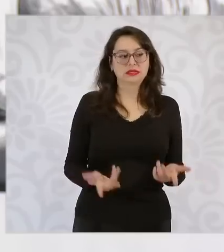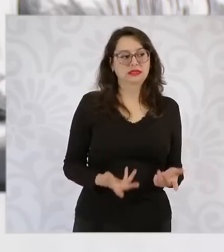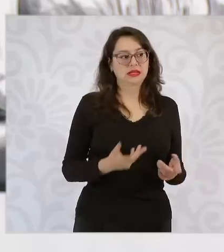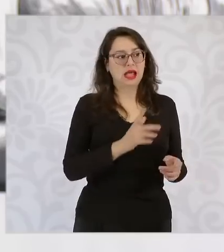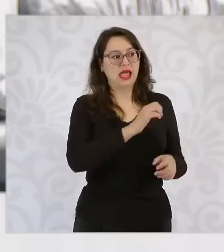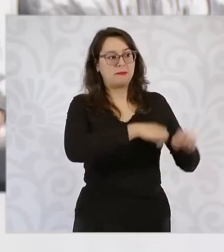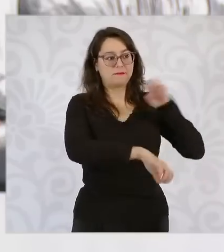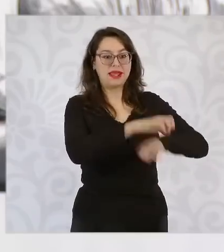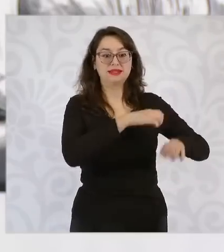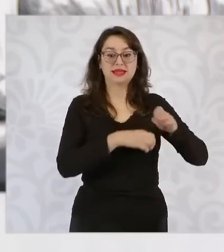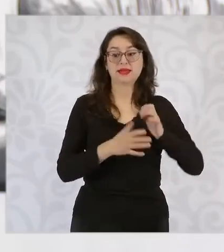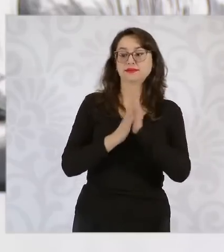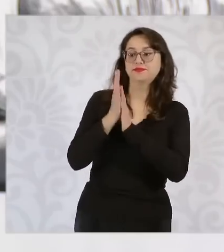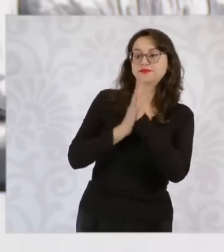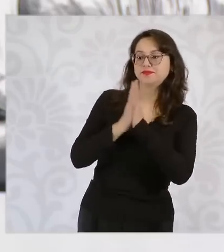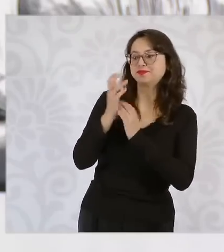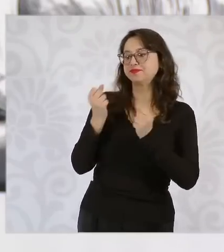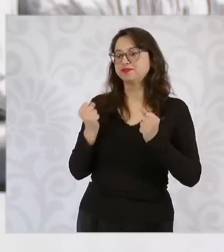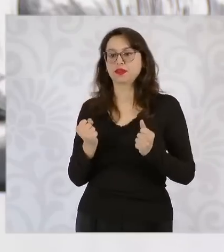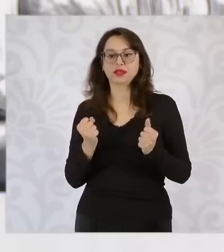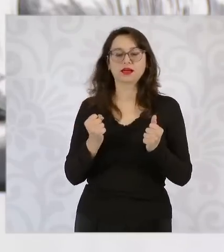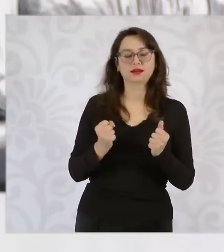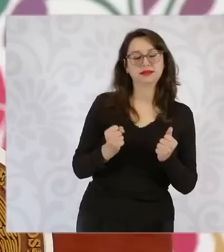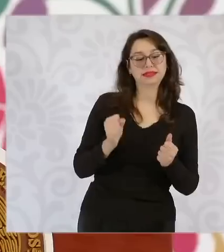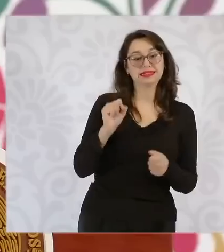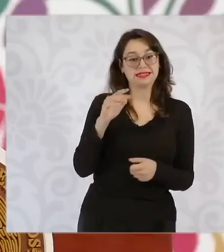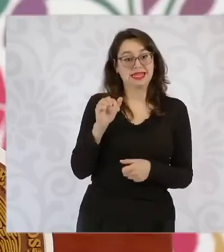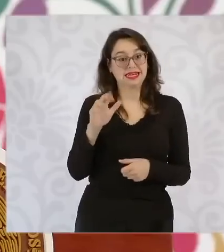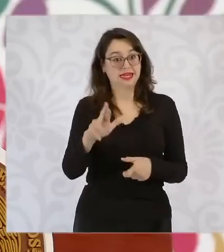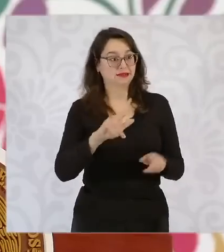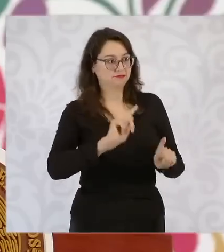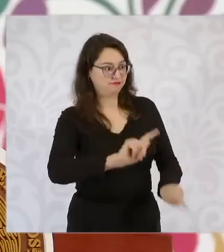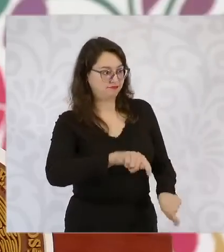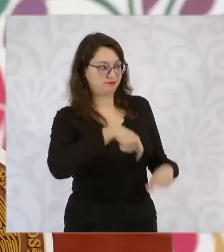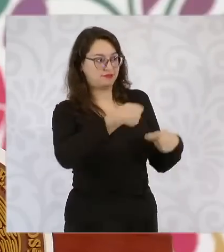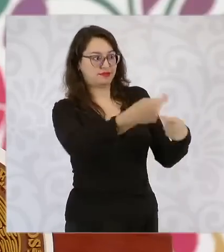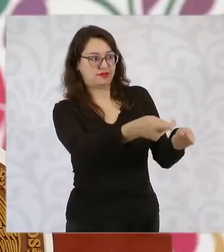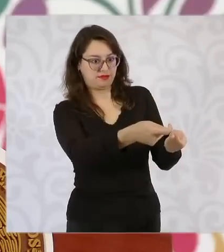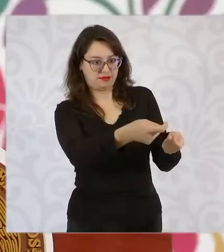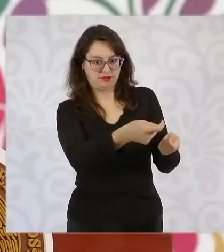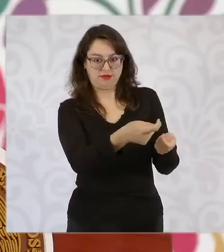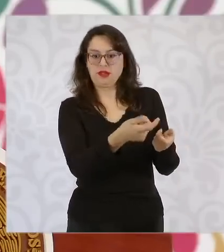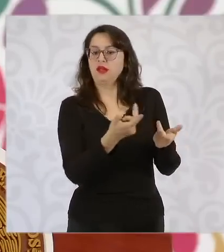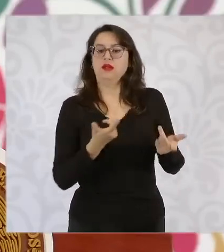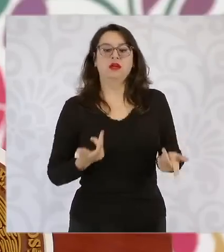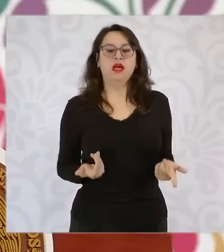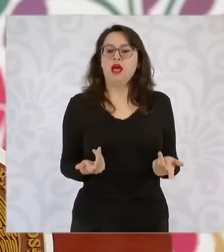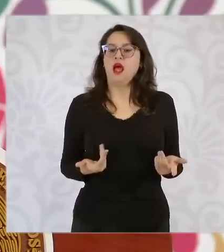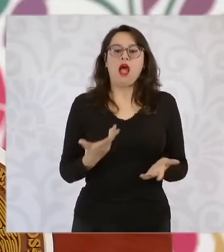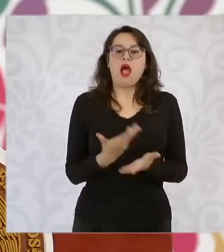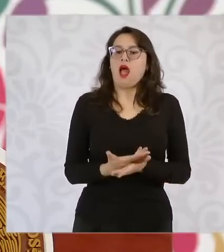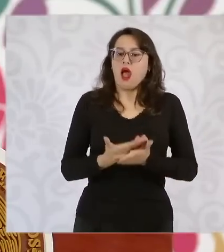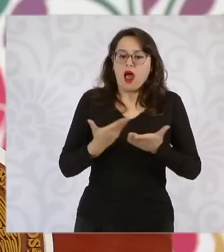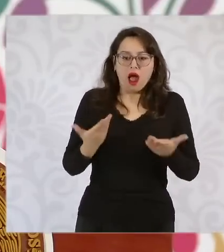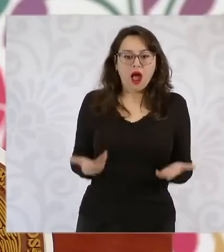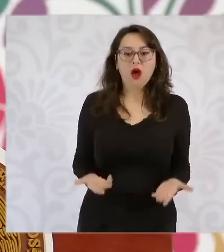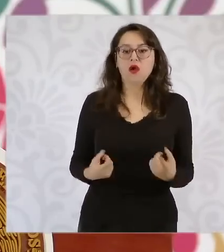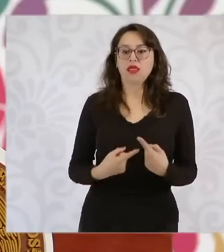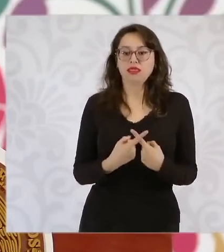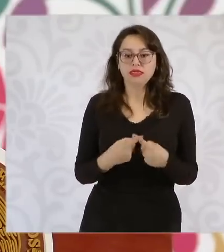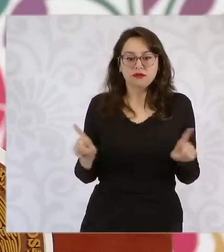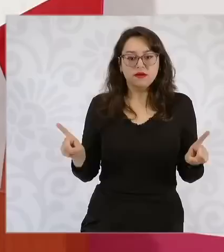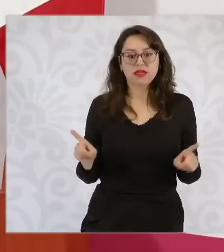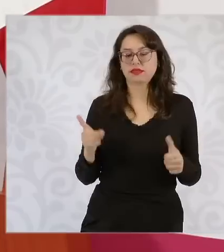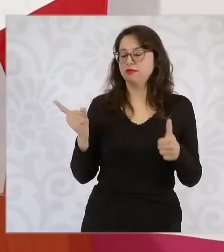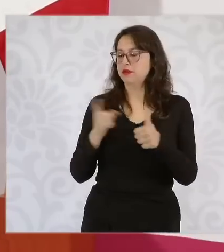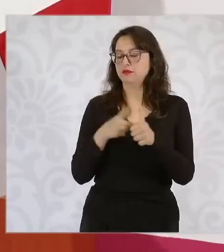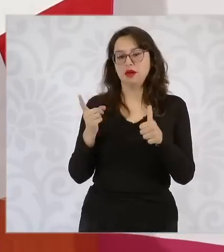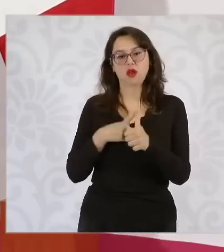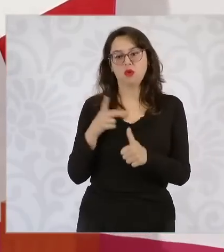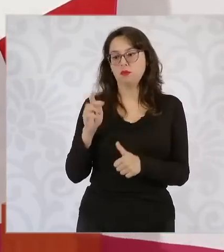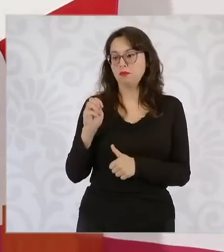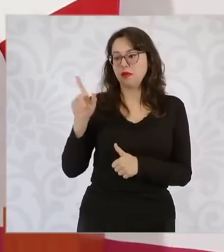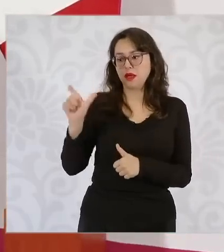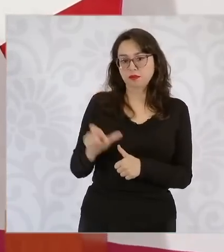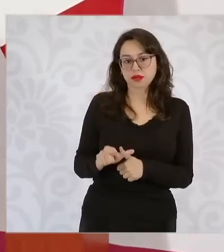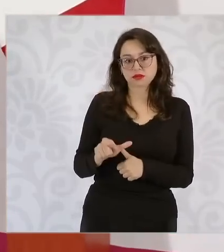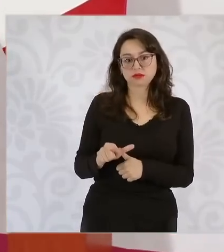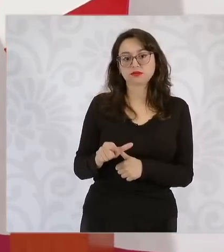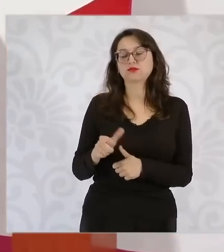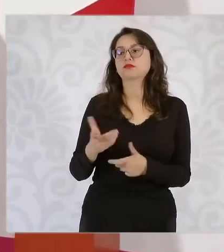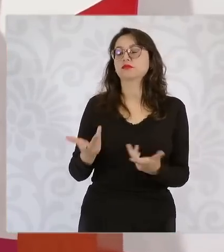tocaba ese bloque Ahora tiene voto de o tiene preponderancia Pemex si Pemex Levanta la mano